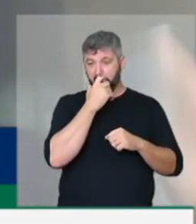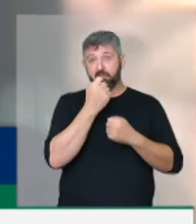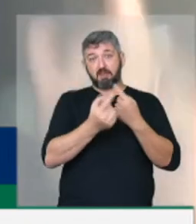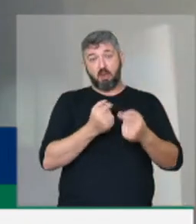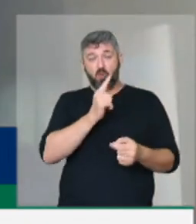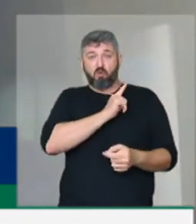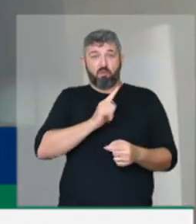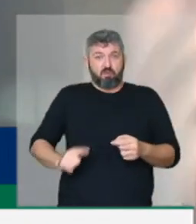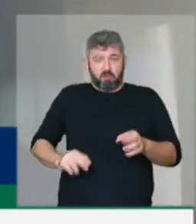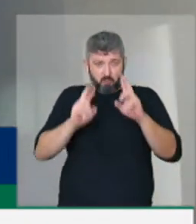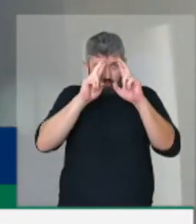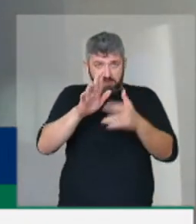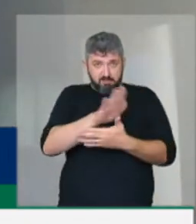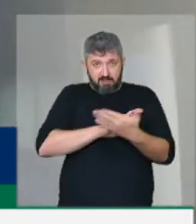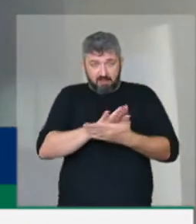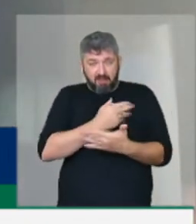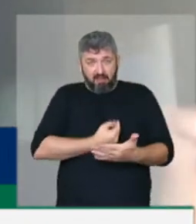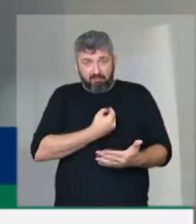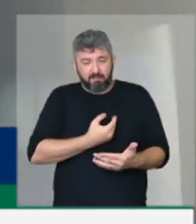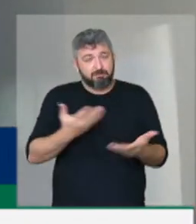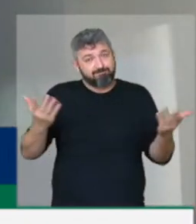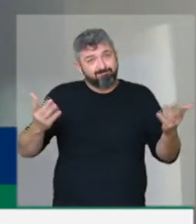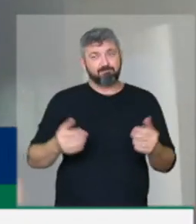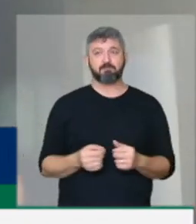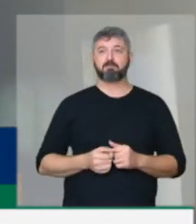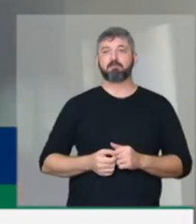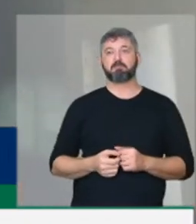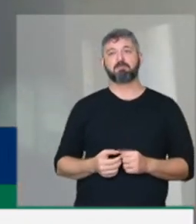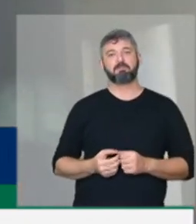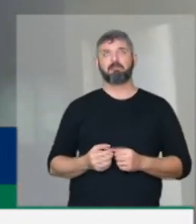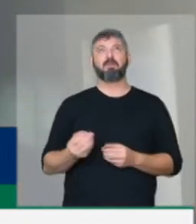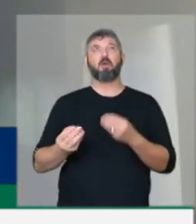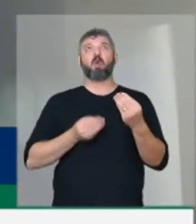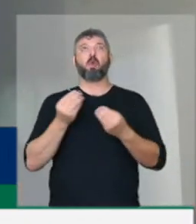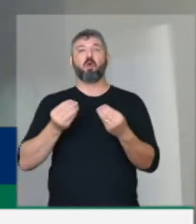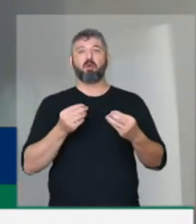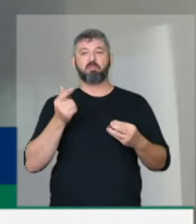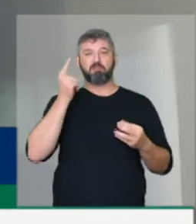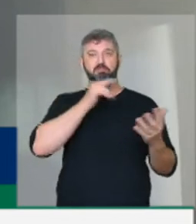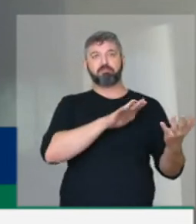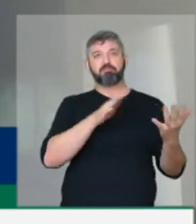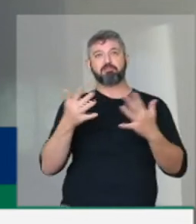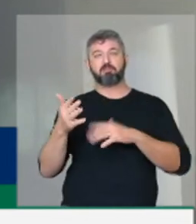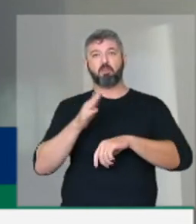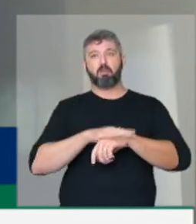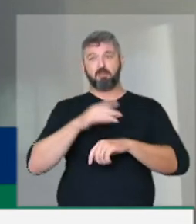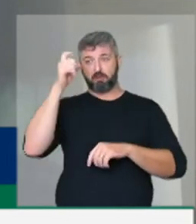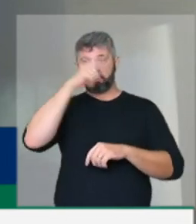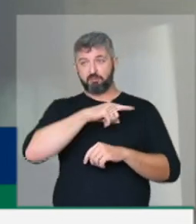GOVERNADORES NÃO RESPEITAM A VIDA HUMANA E NÃO TEM COMO ATRAVESSAR ESSE MOMENTO DURO EM QUE O BRASIL SE ENCONTRA SEM INTERROMPER ESSE